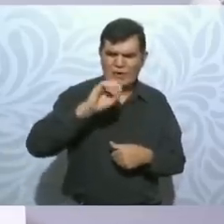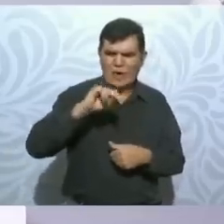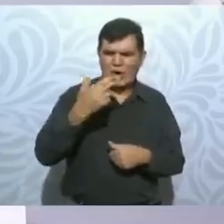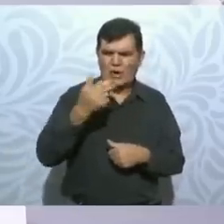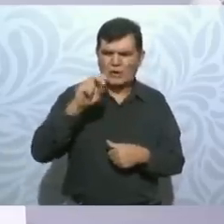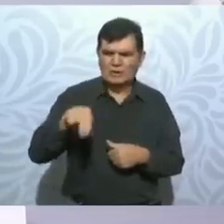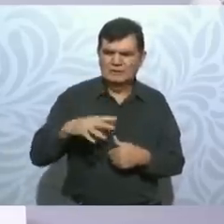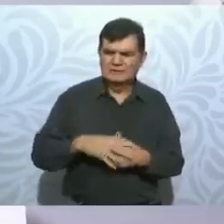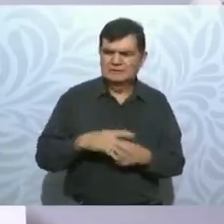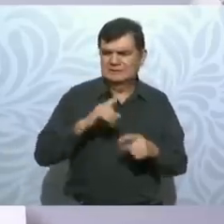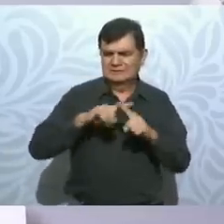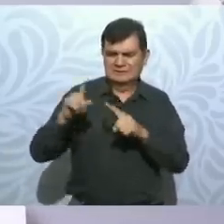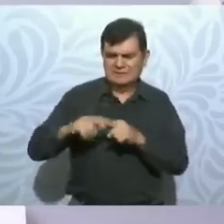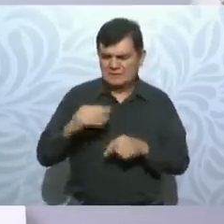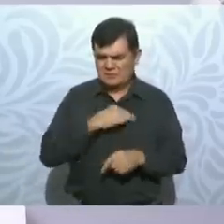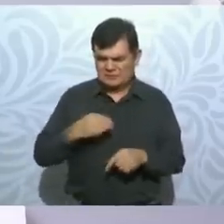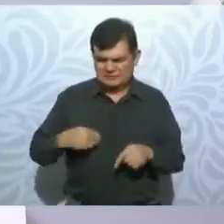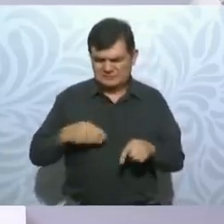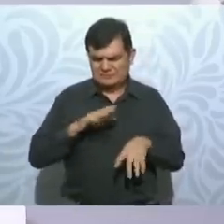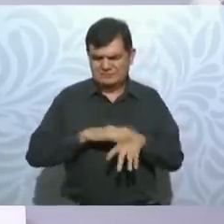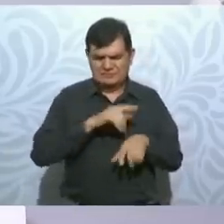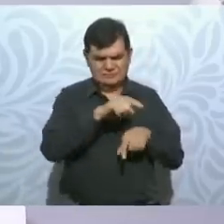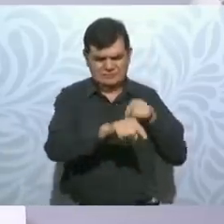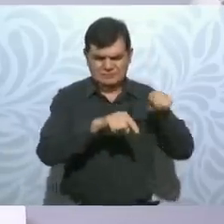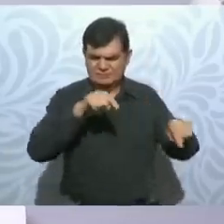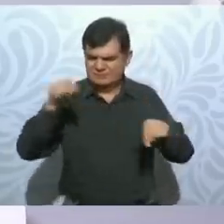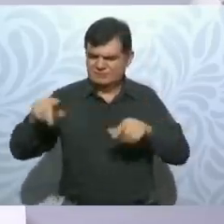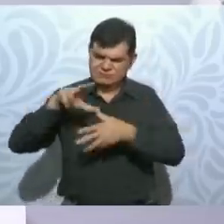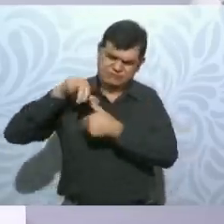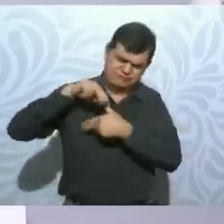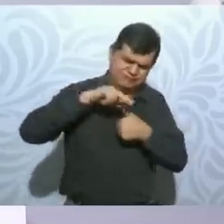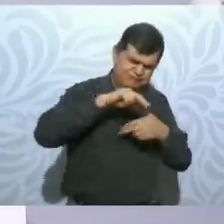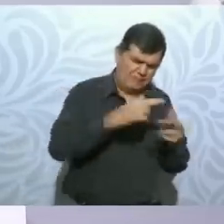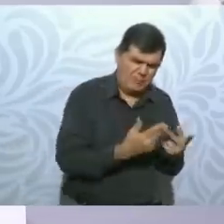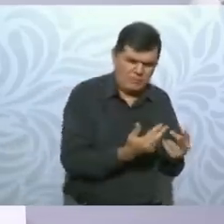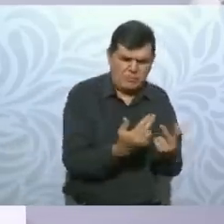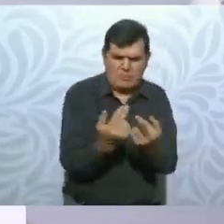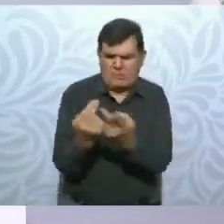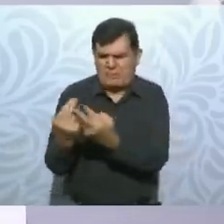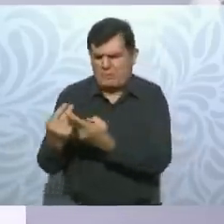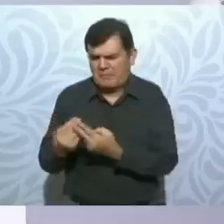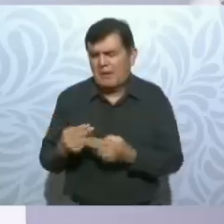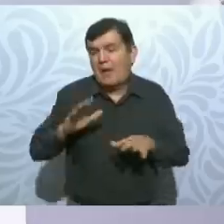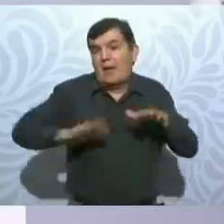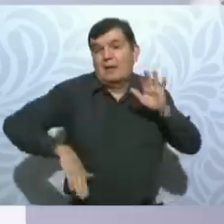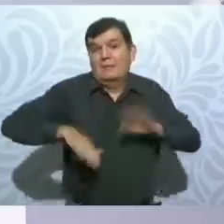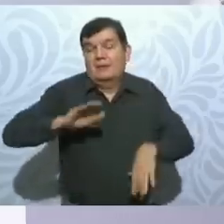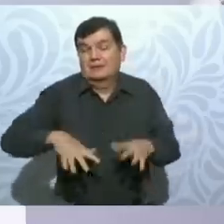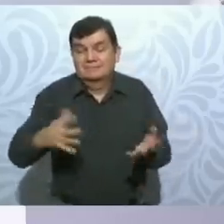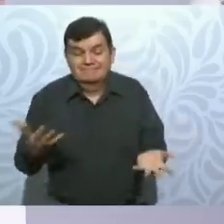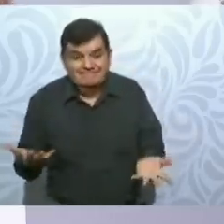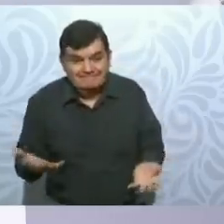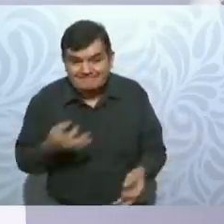municipios de Guerrero fueron afectados por el huracán hay veces que hay noticias que salen a